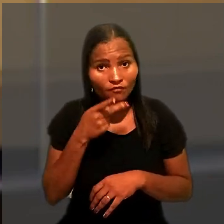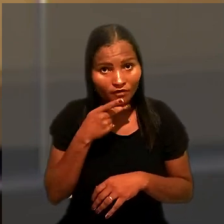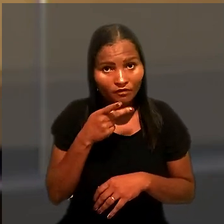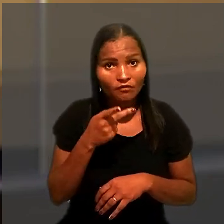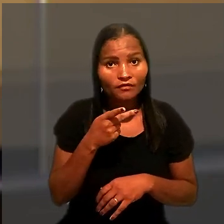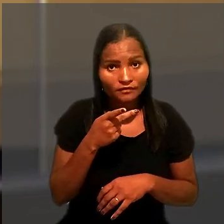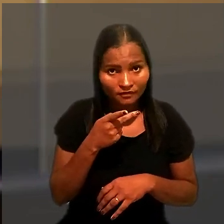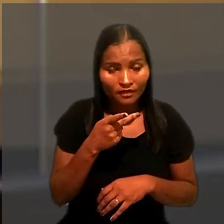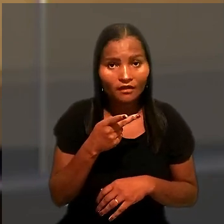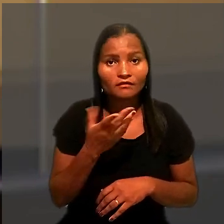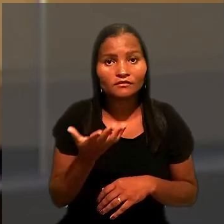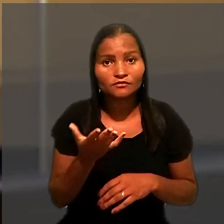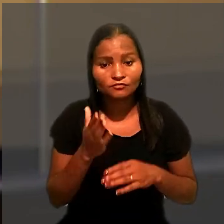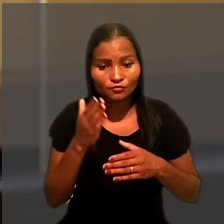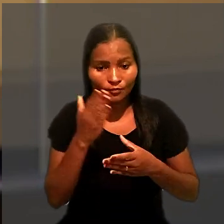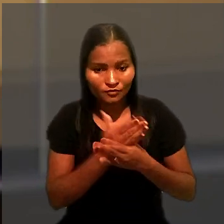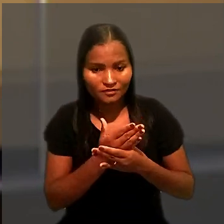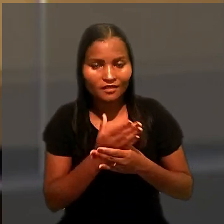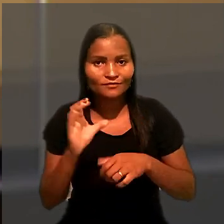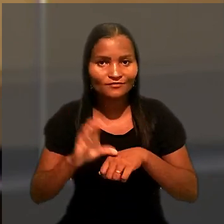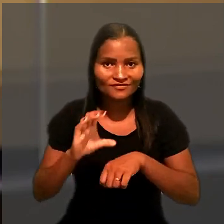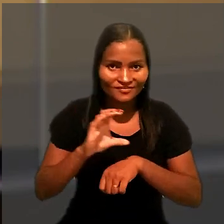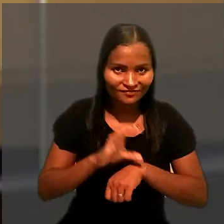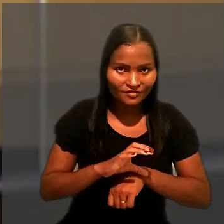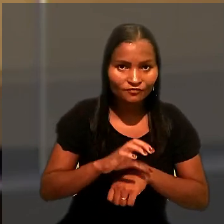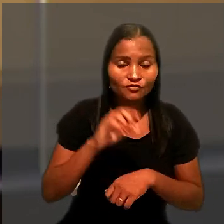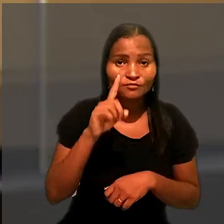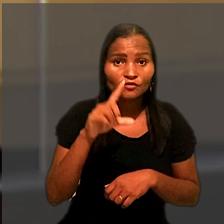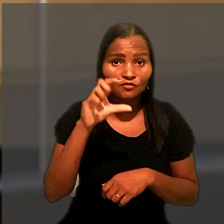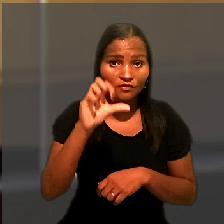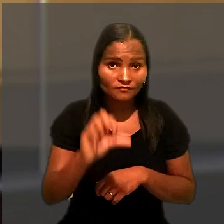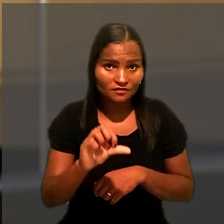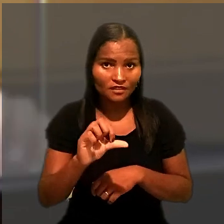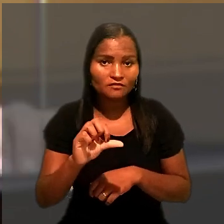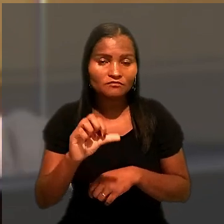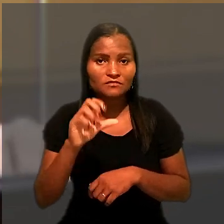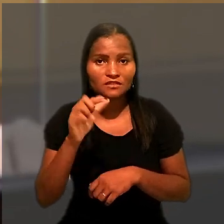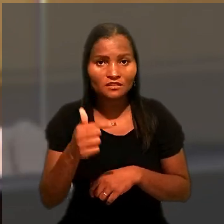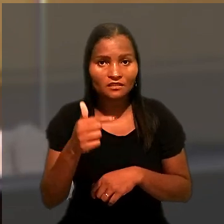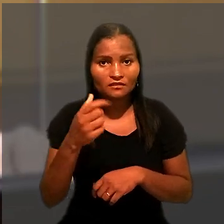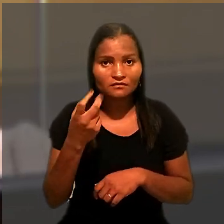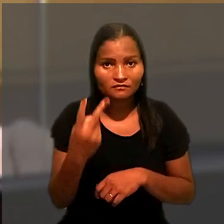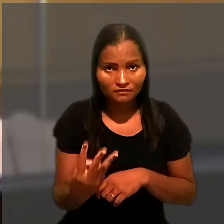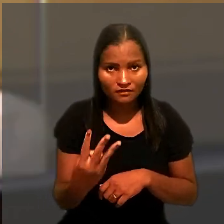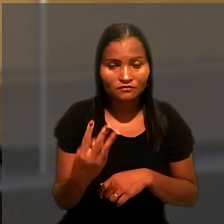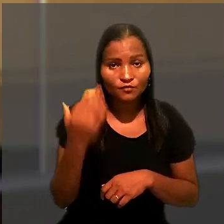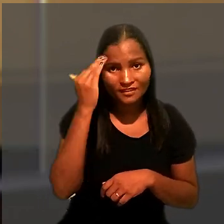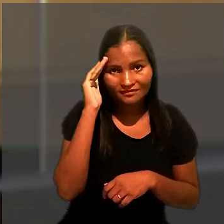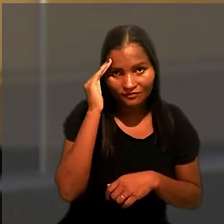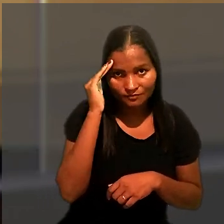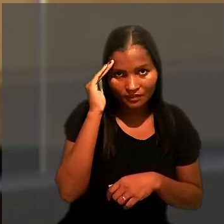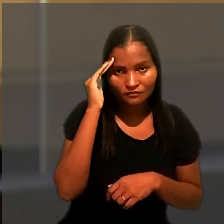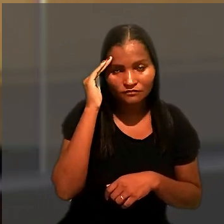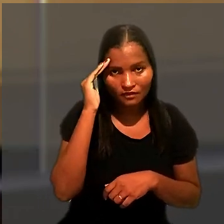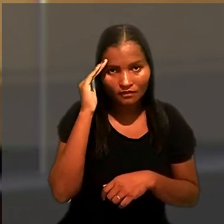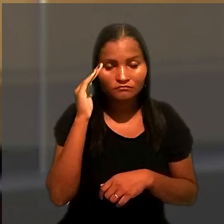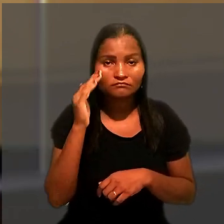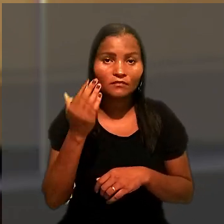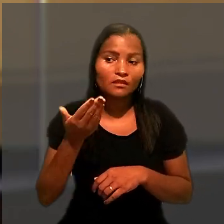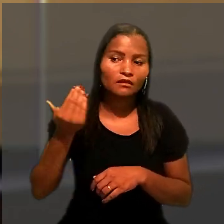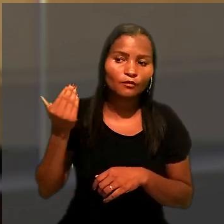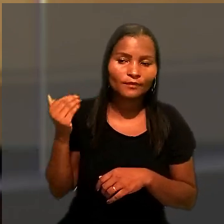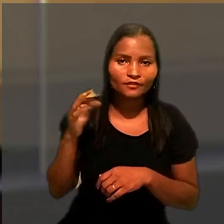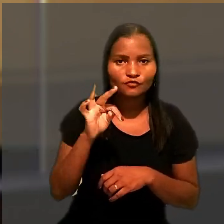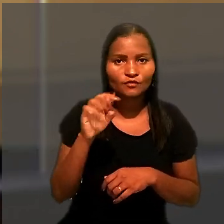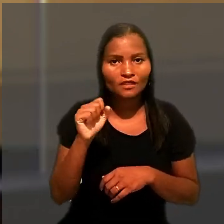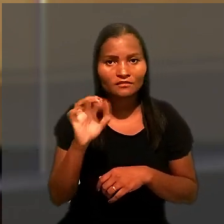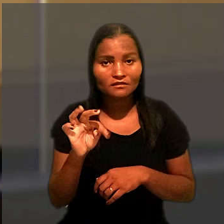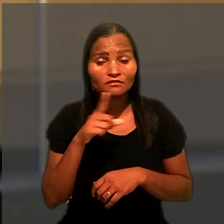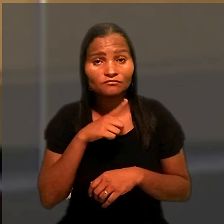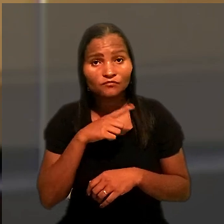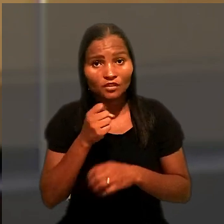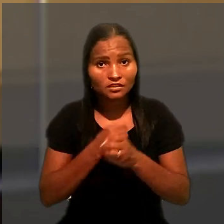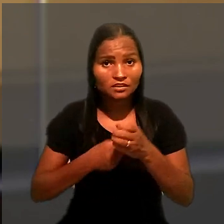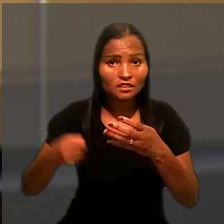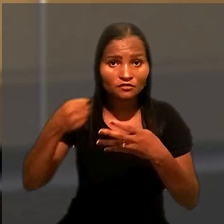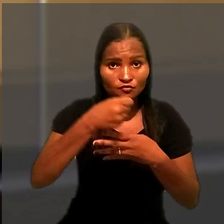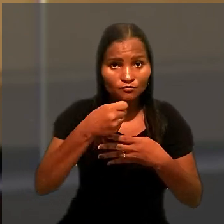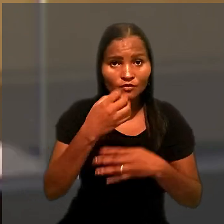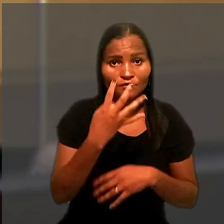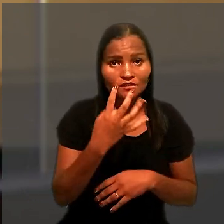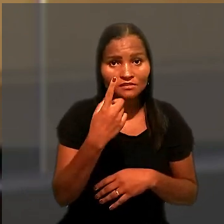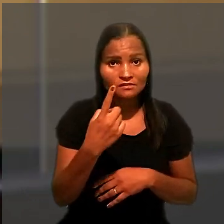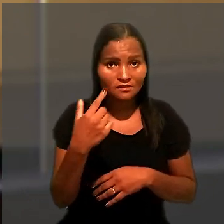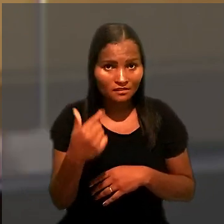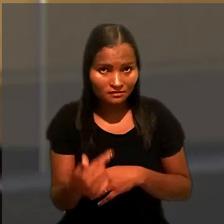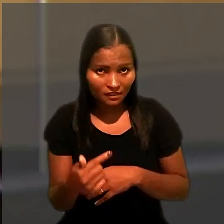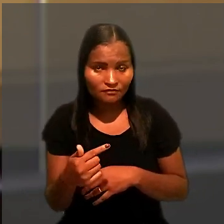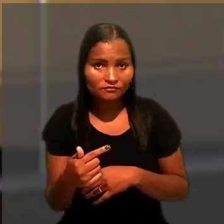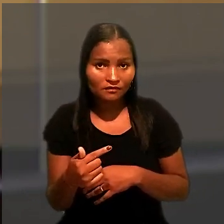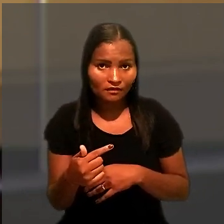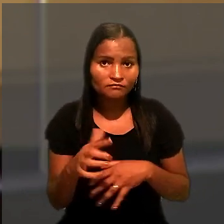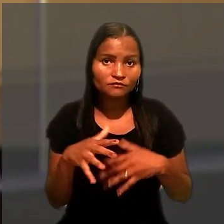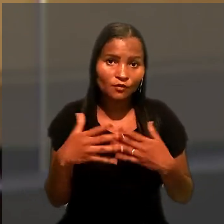Ele destacou que, na vigência do Código de Processo Civil de 1973, o entendimento consolidado anteriormente no TST estava previsto na Súmula 417.